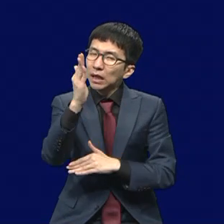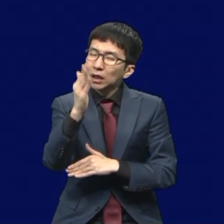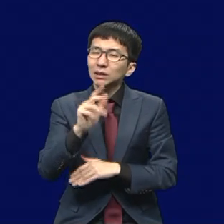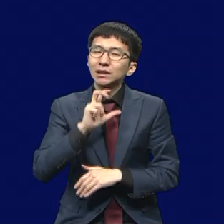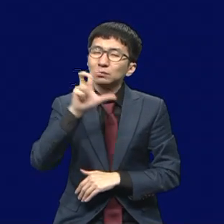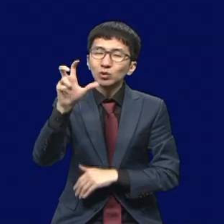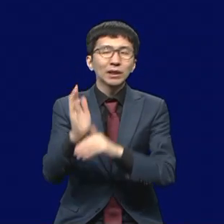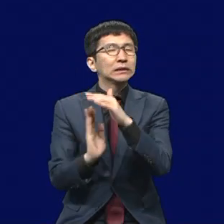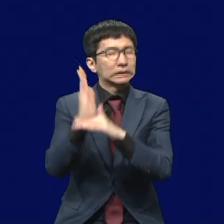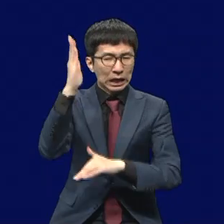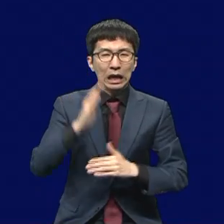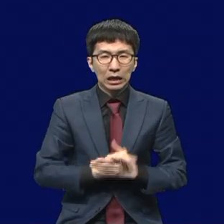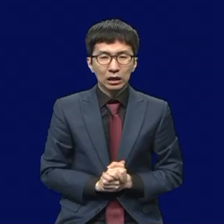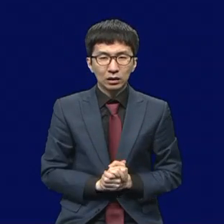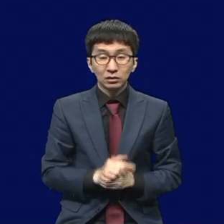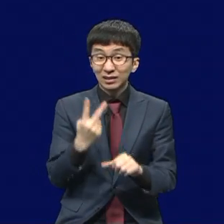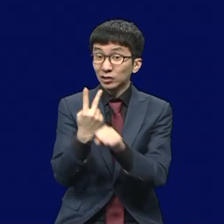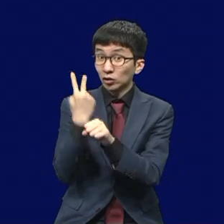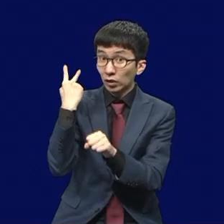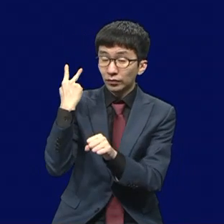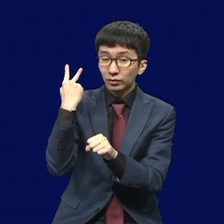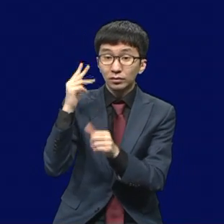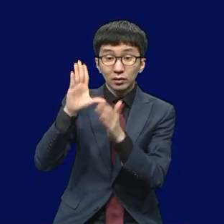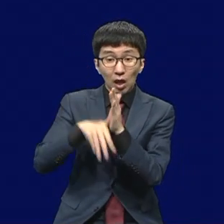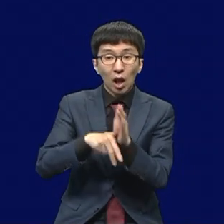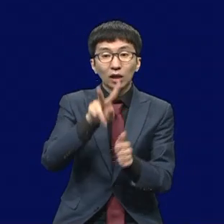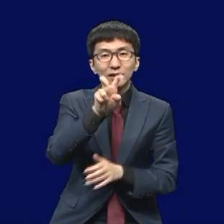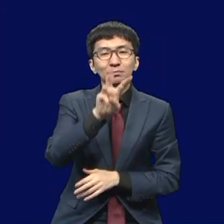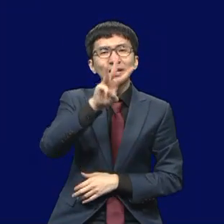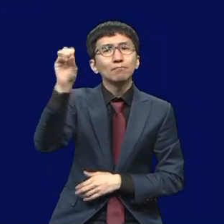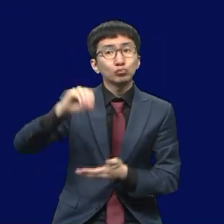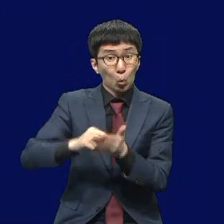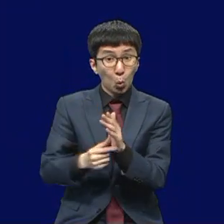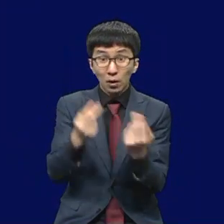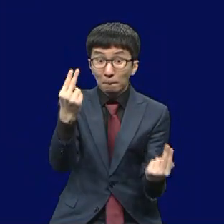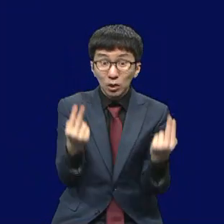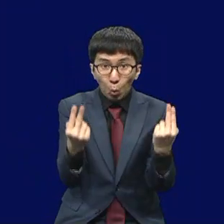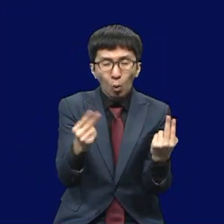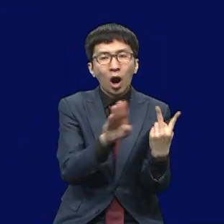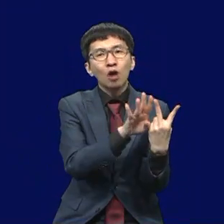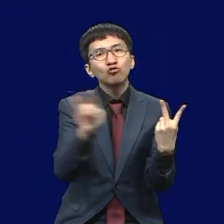재작년 23%에 불과했던 것과 비교하면 2배 이상 늘었습니다.